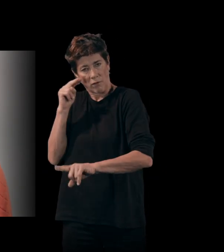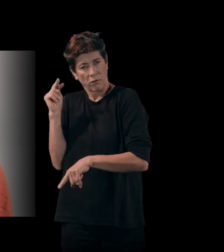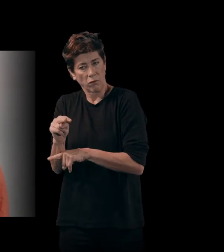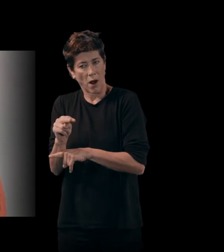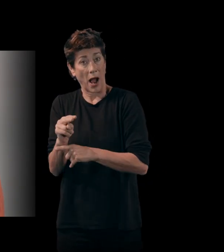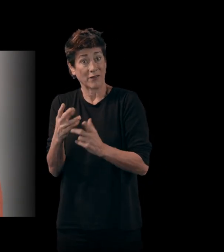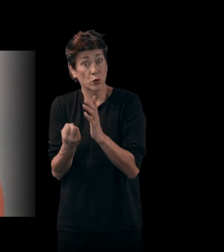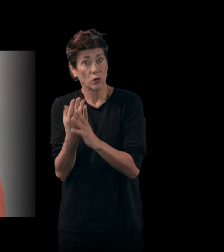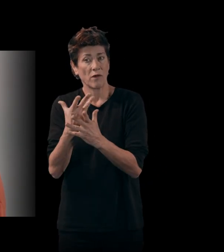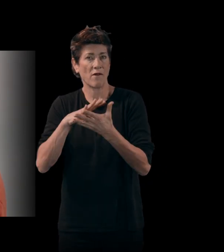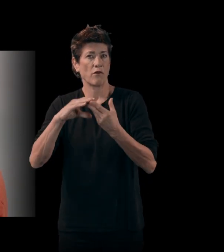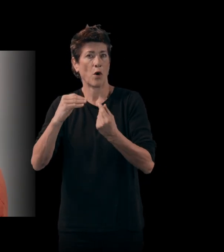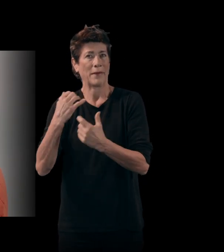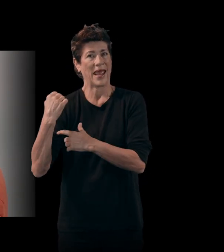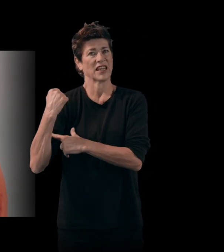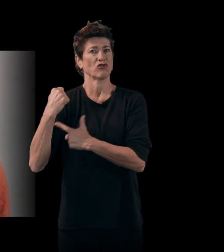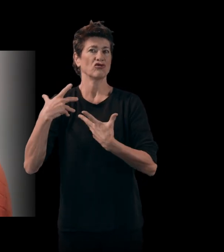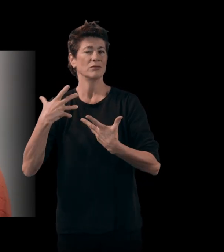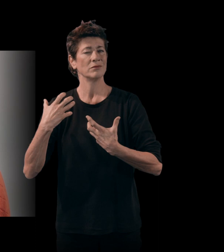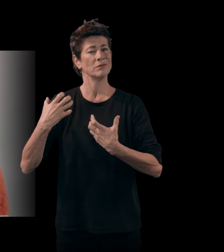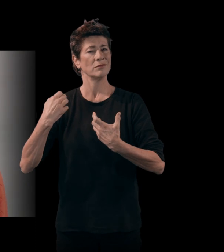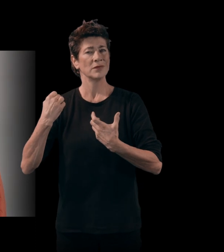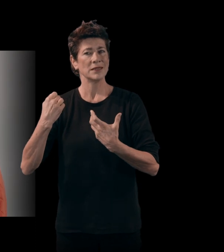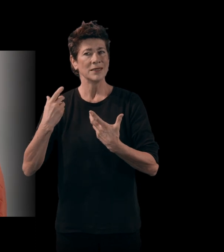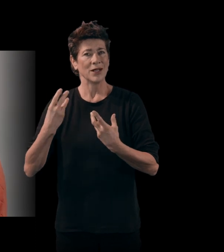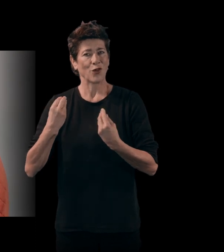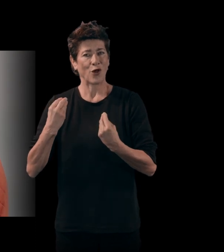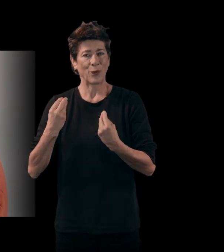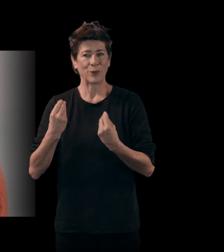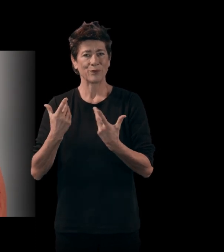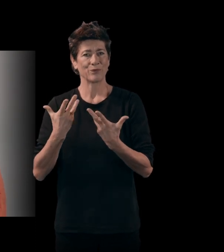lui donner plus grande vérité.